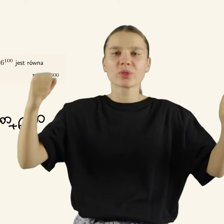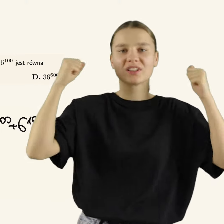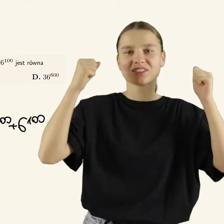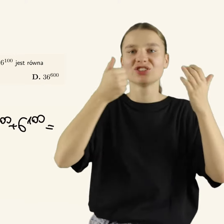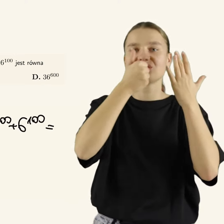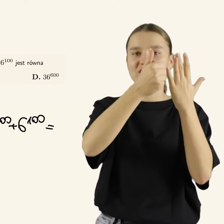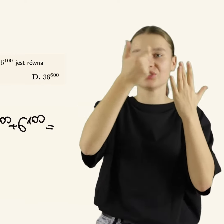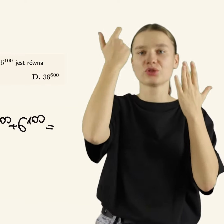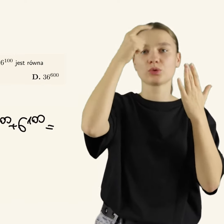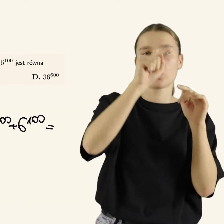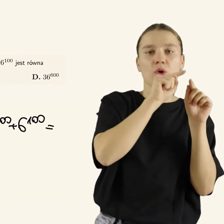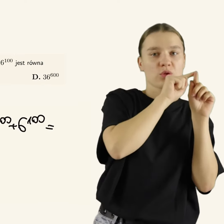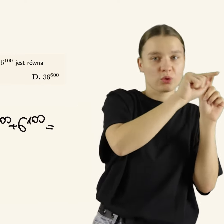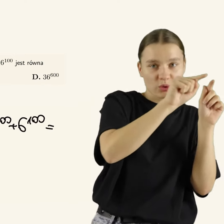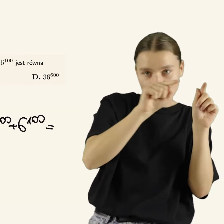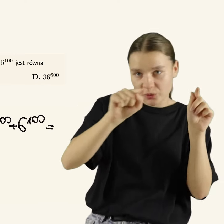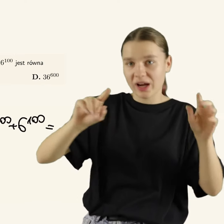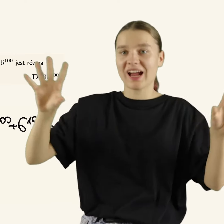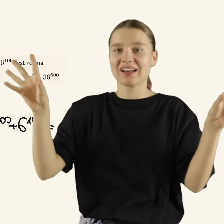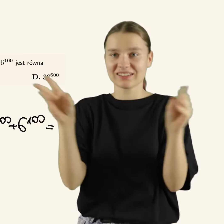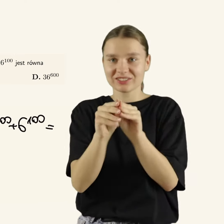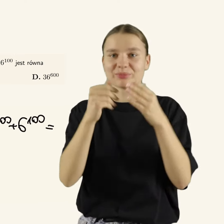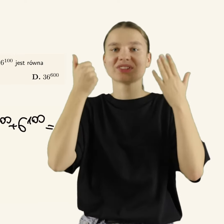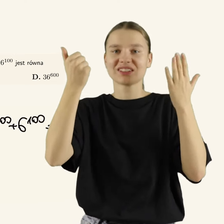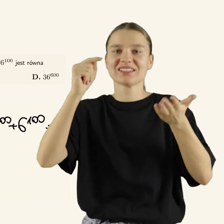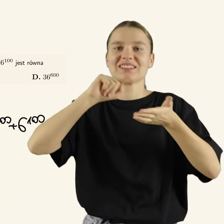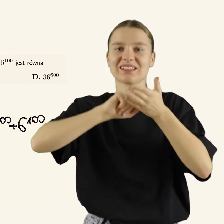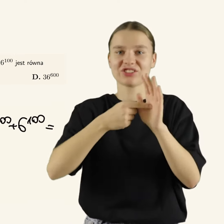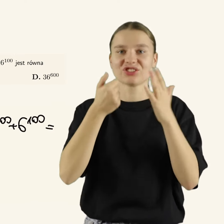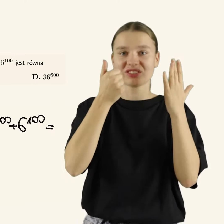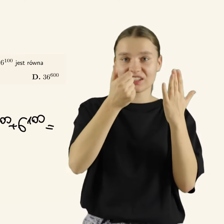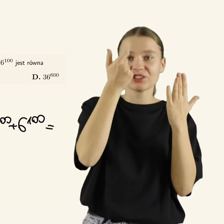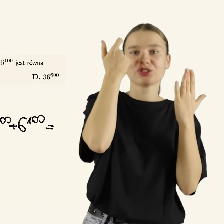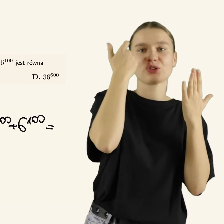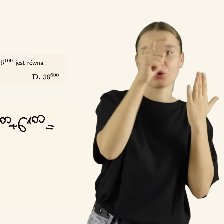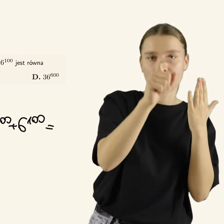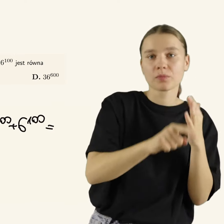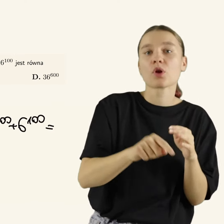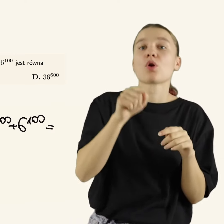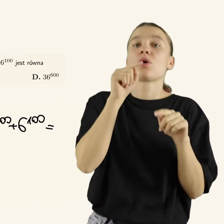Potęg 6¹⁰⁰ jest sześć razy, czyli możemy tę sumę zapisać jako 6∙6¹⁰⁰